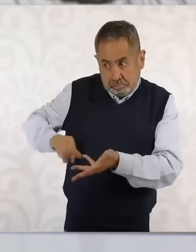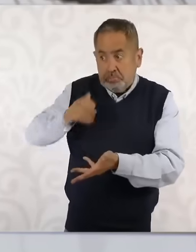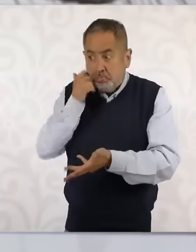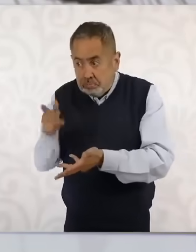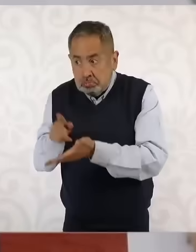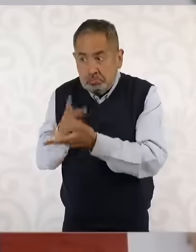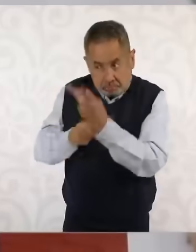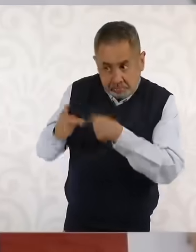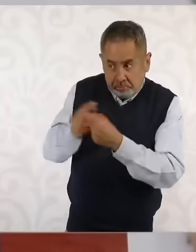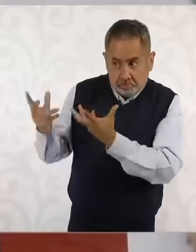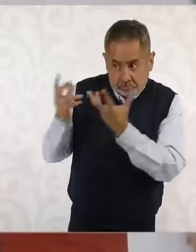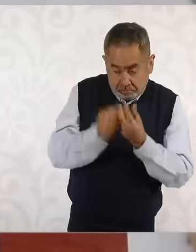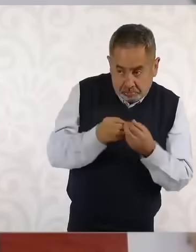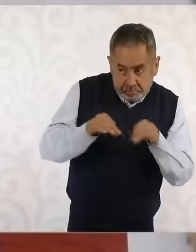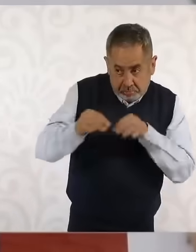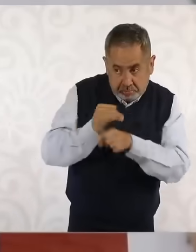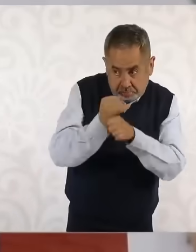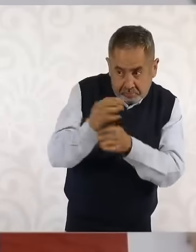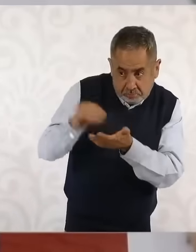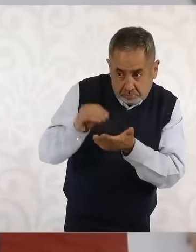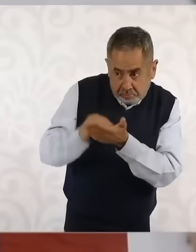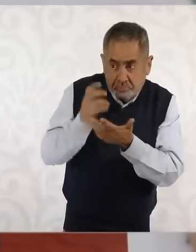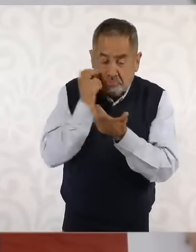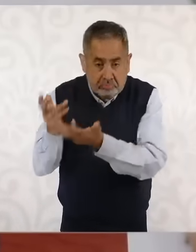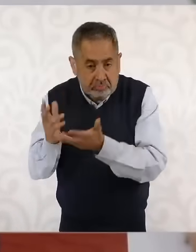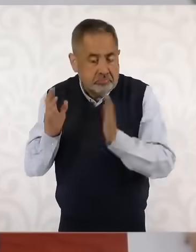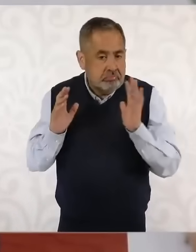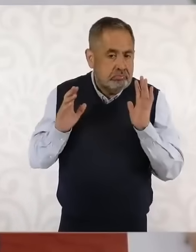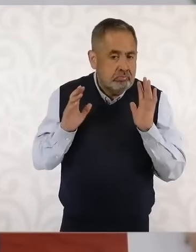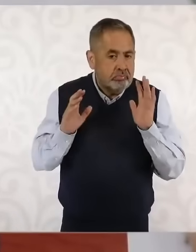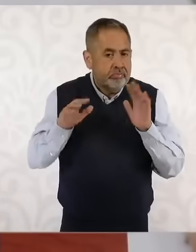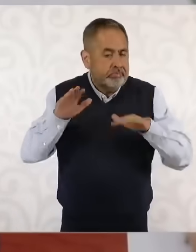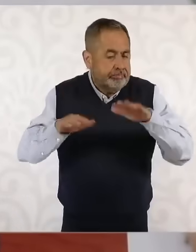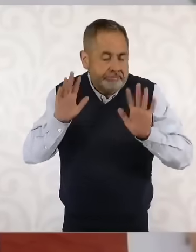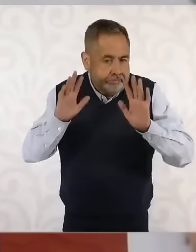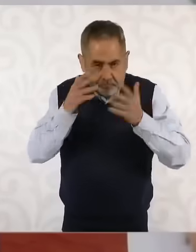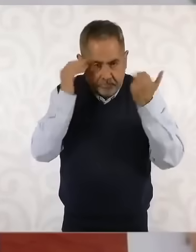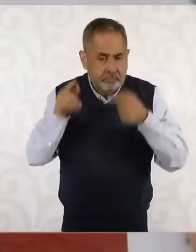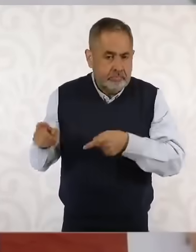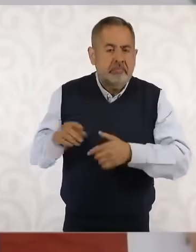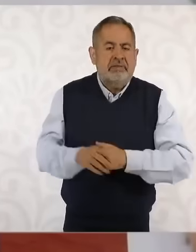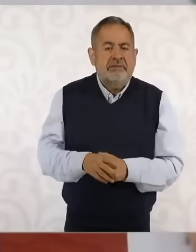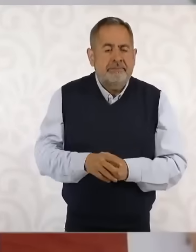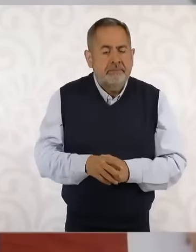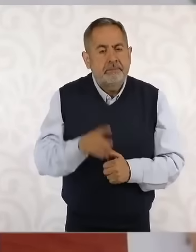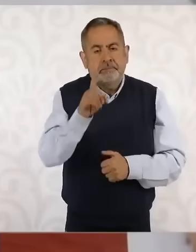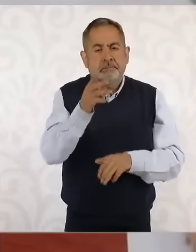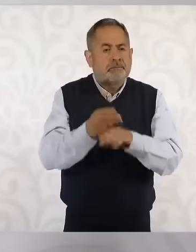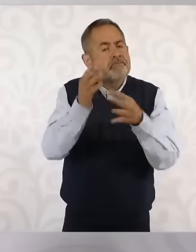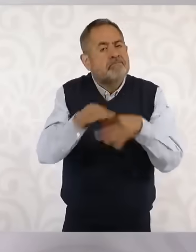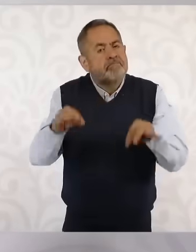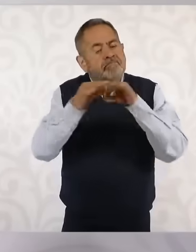regresar a participar en eh en la investigación. Es es muy importante que ustedes sepan, que todos